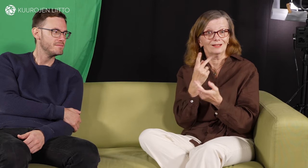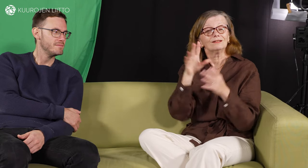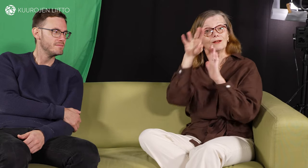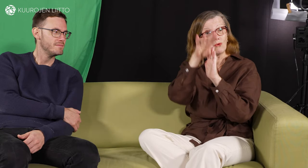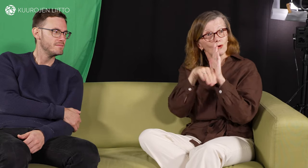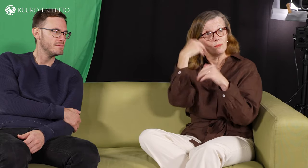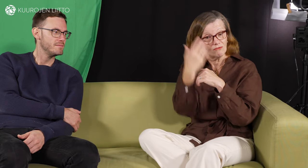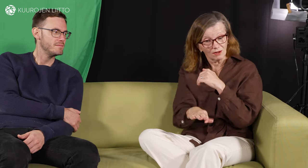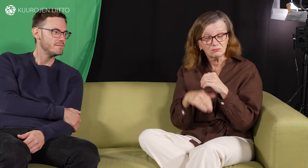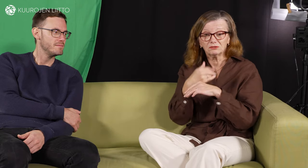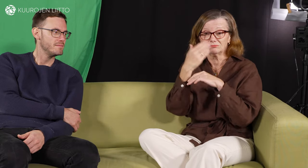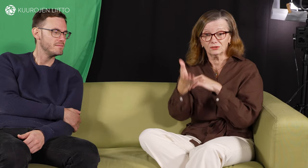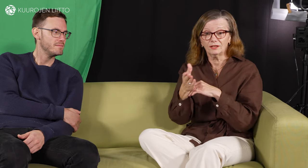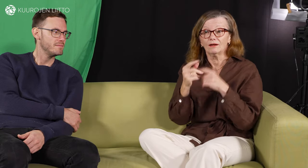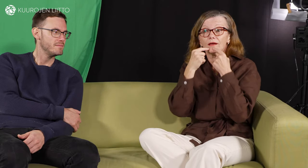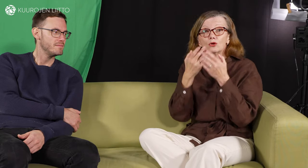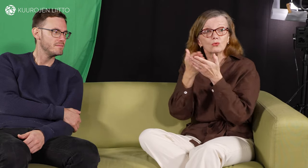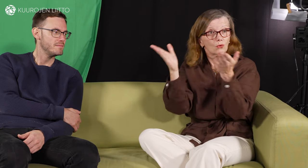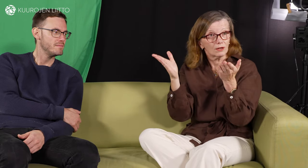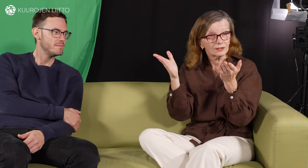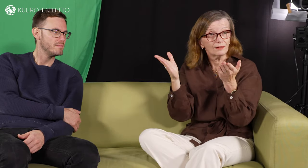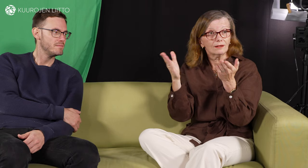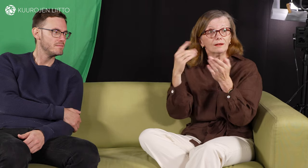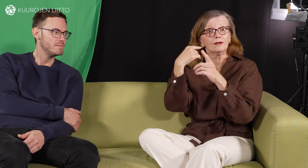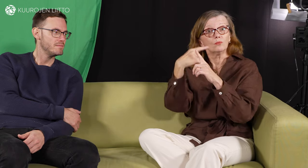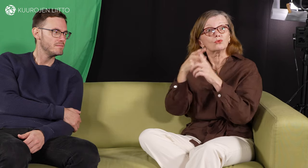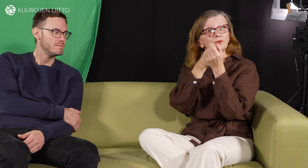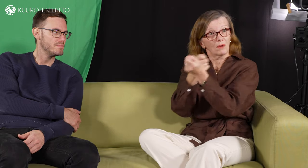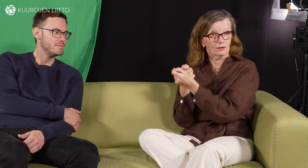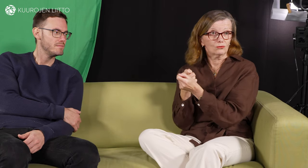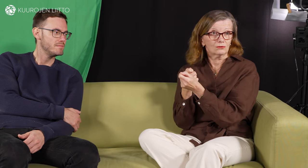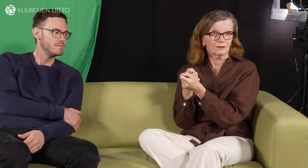Kun ohjelma on valmis, julkaisen sen ja markkinoin uutta ohjelmaa.